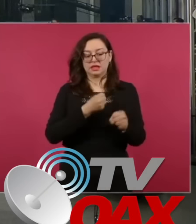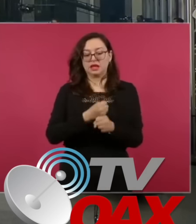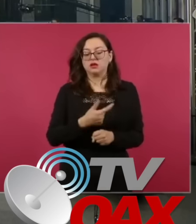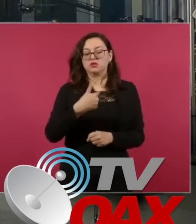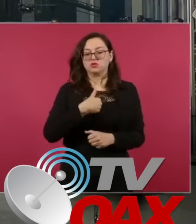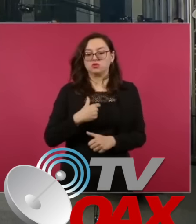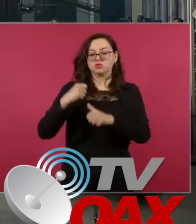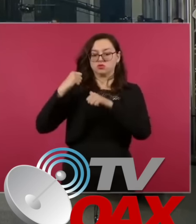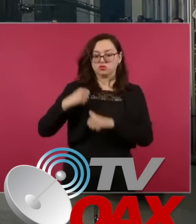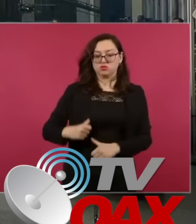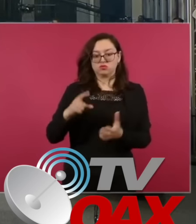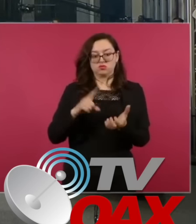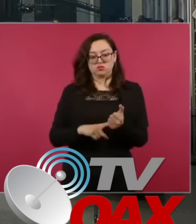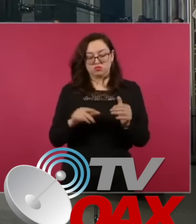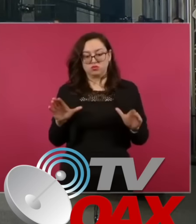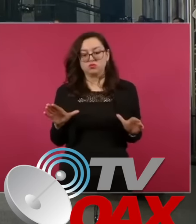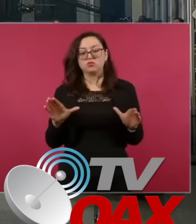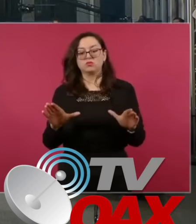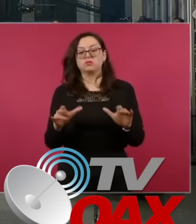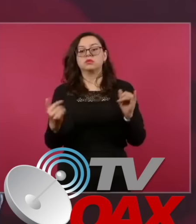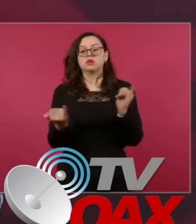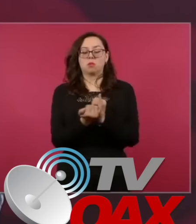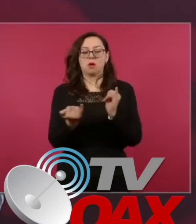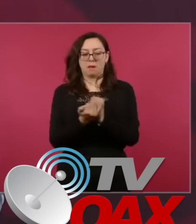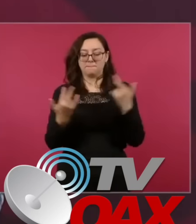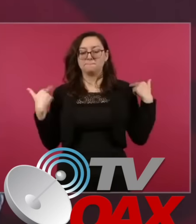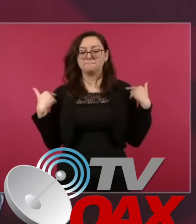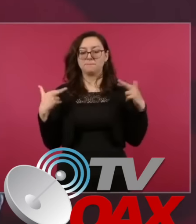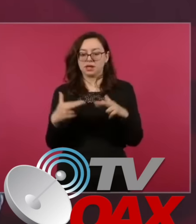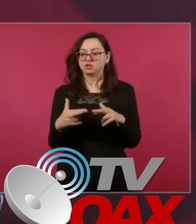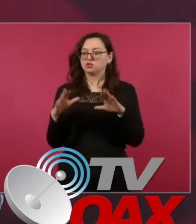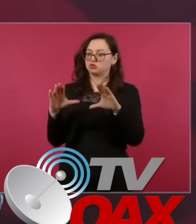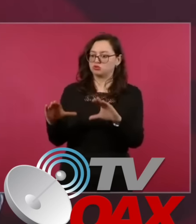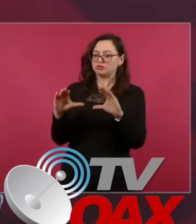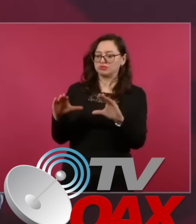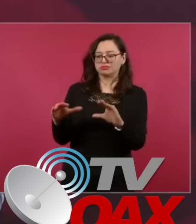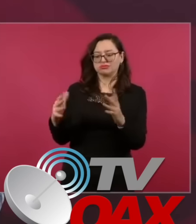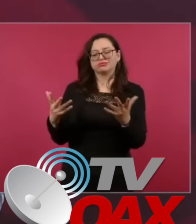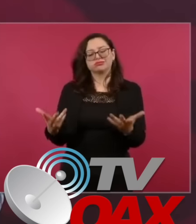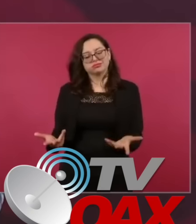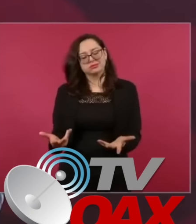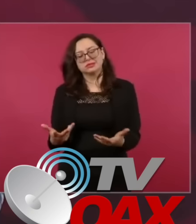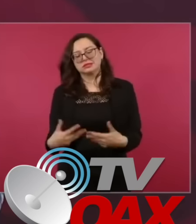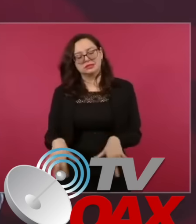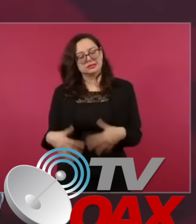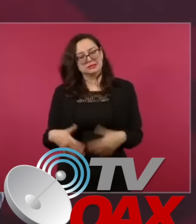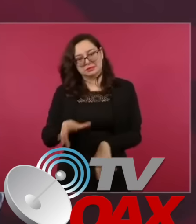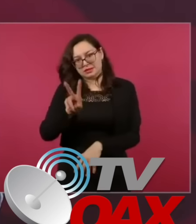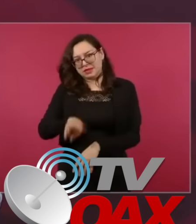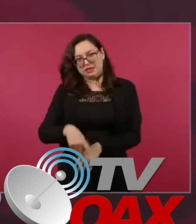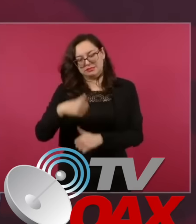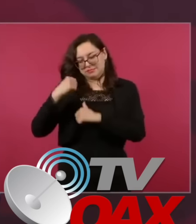fui director del colegio del aire anteriormente también he tenido cargos muy muy muy honrosos